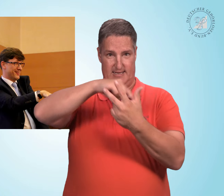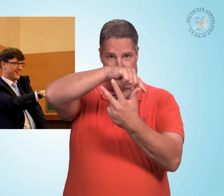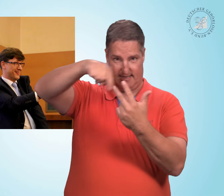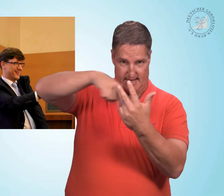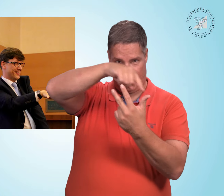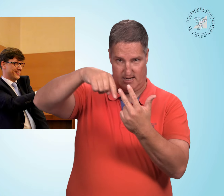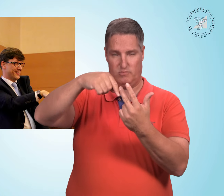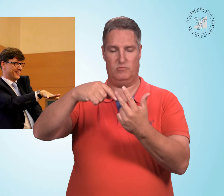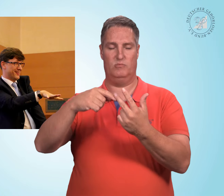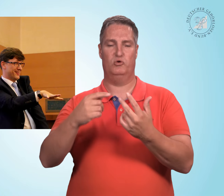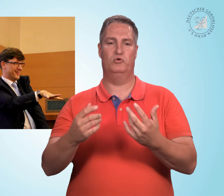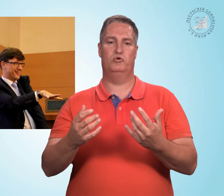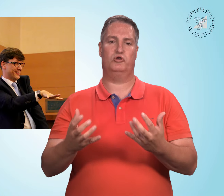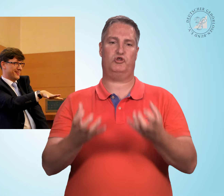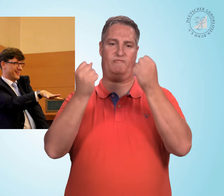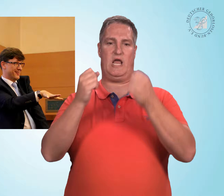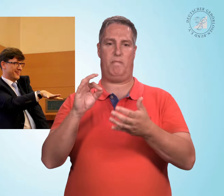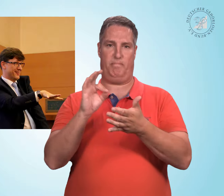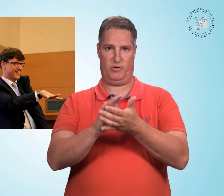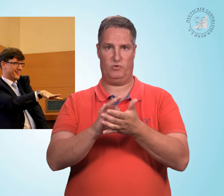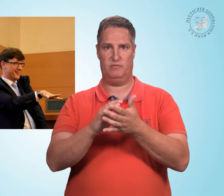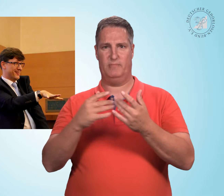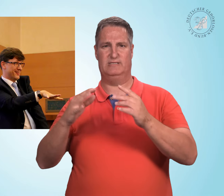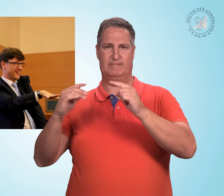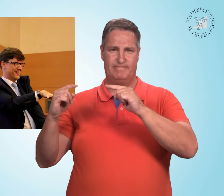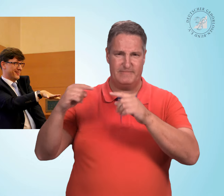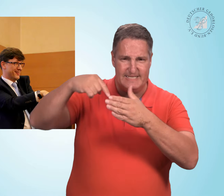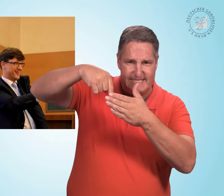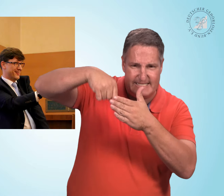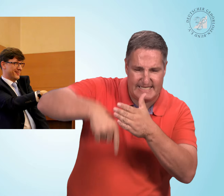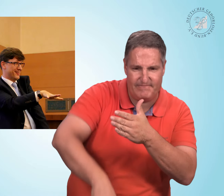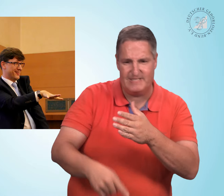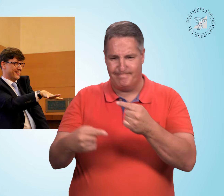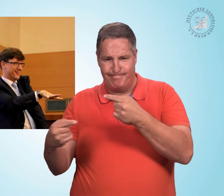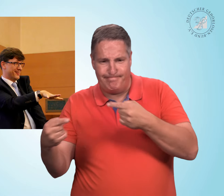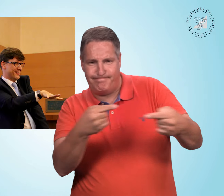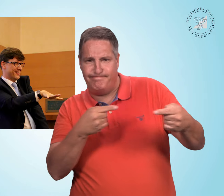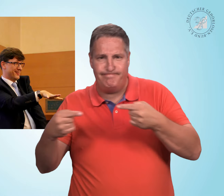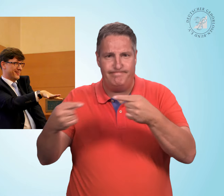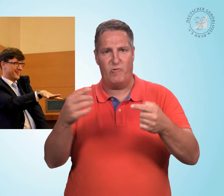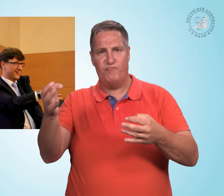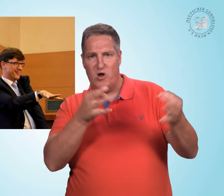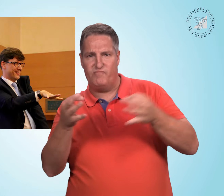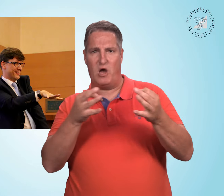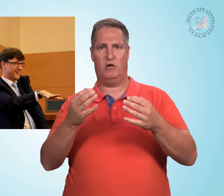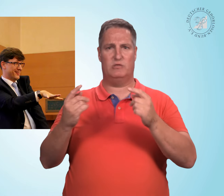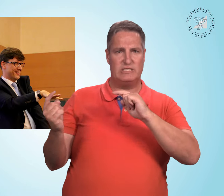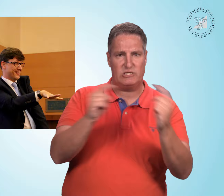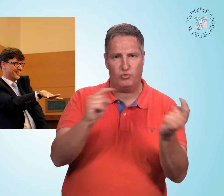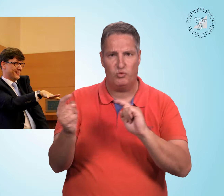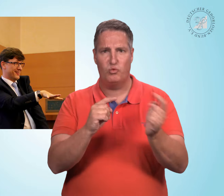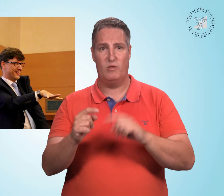die die Vorträge und Diskussionen beschäftigten.